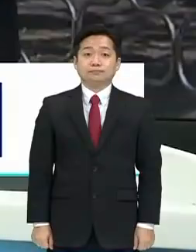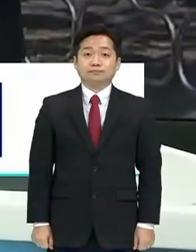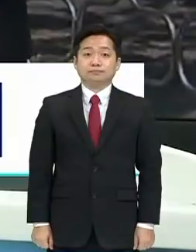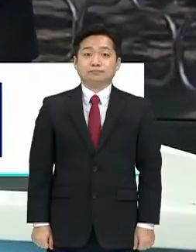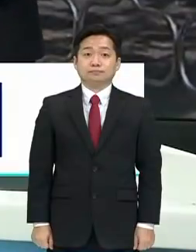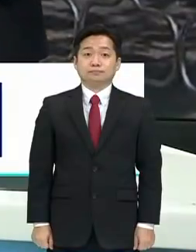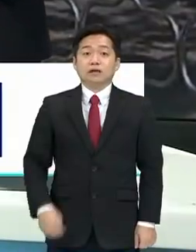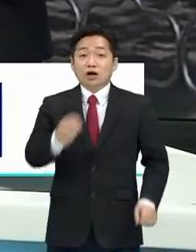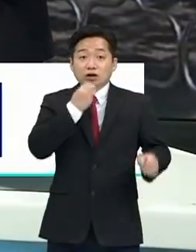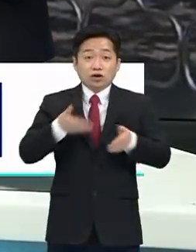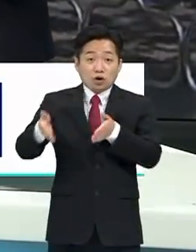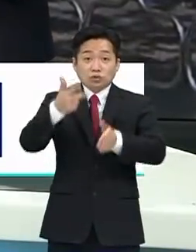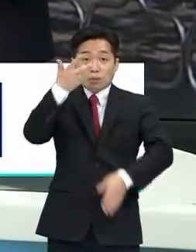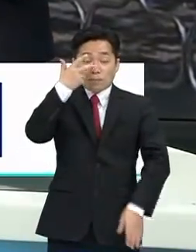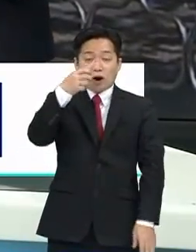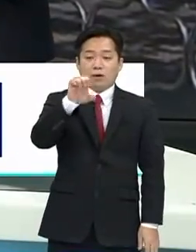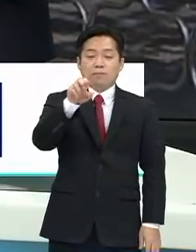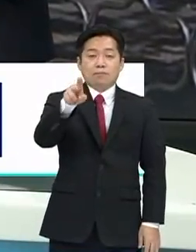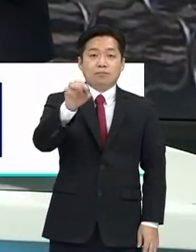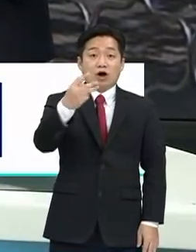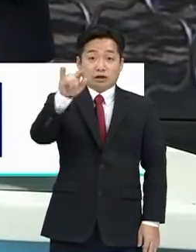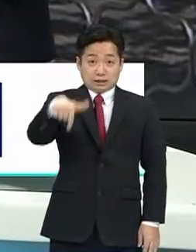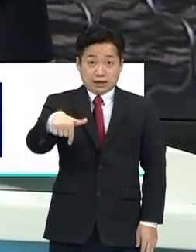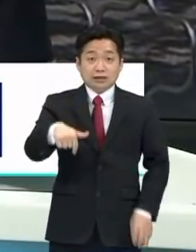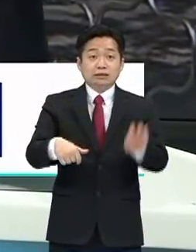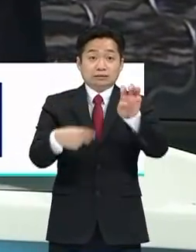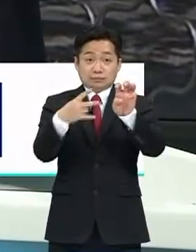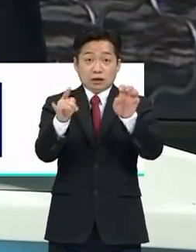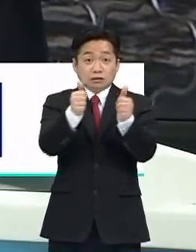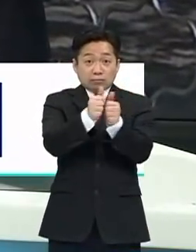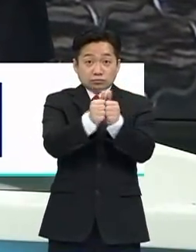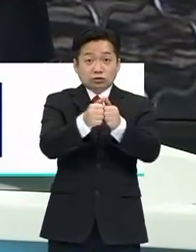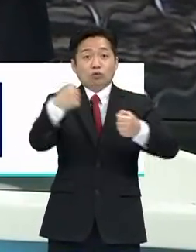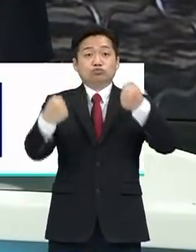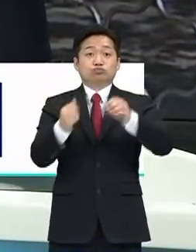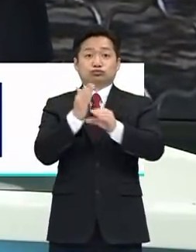(앵커) 경기도 평택에서 30대 남자가 운전을 하고 가는데 길을 막았다면서